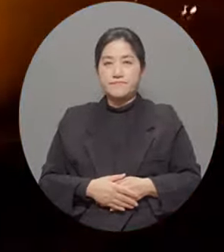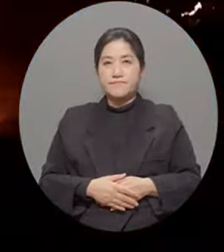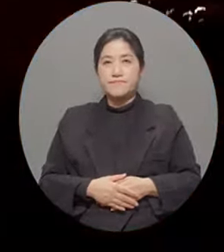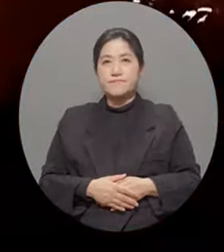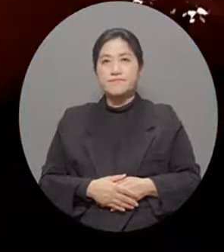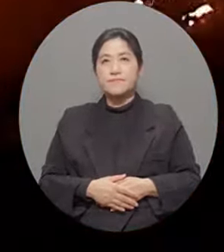MBC 뉴스 유주성입니다.